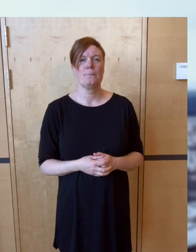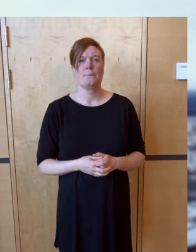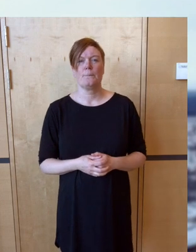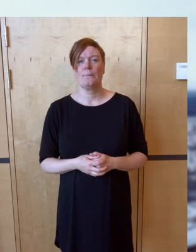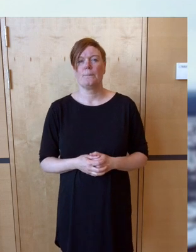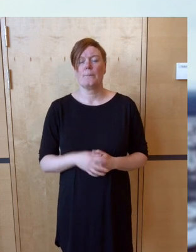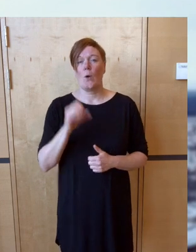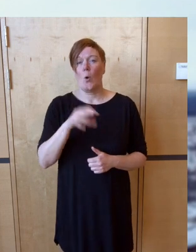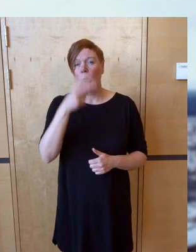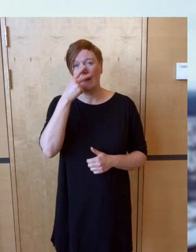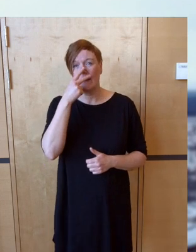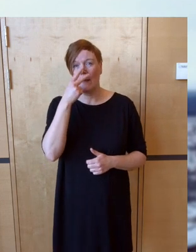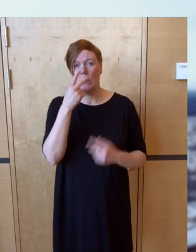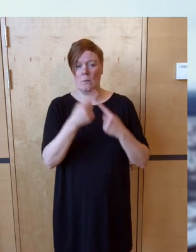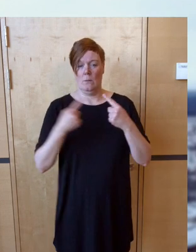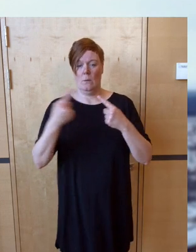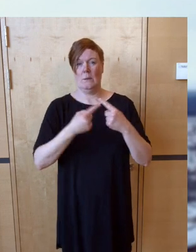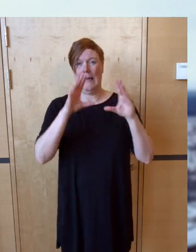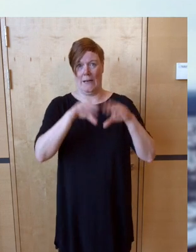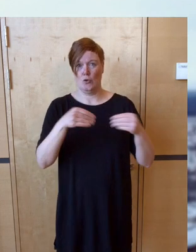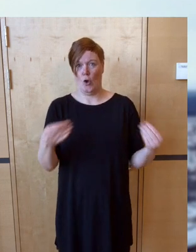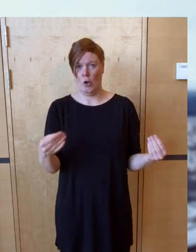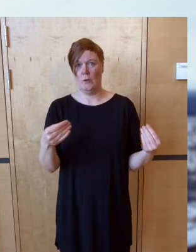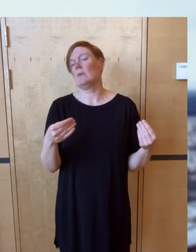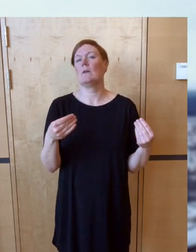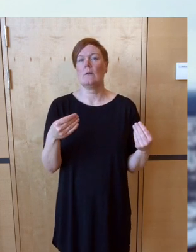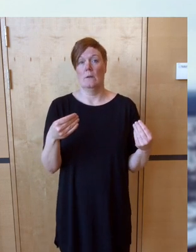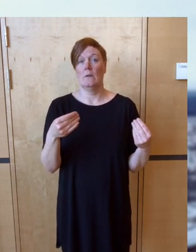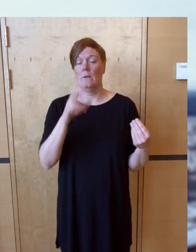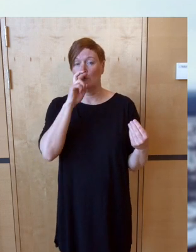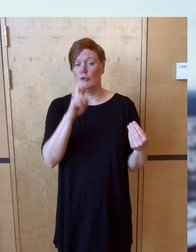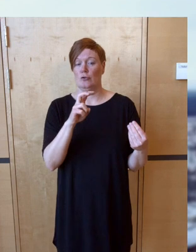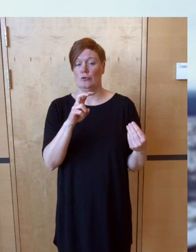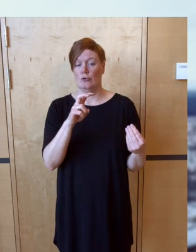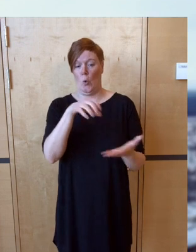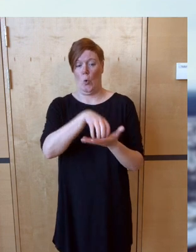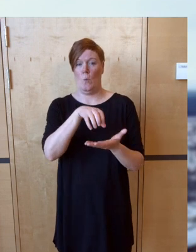Årets resultat som jag nämnde så är detta ett resultat i kommunen men inte